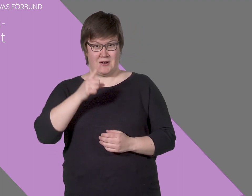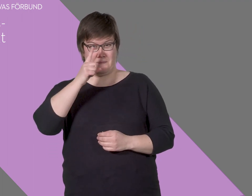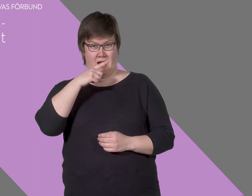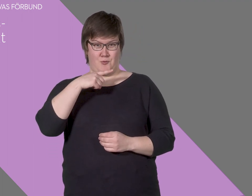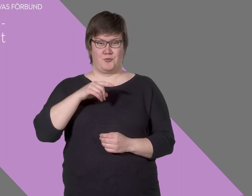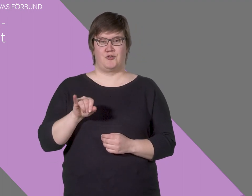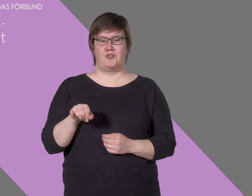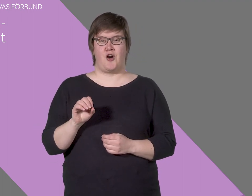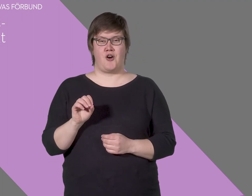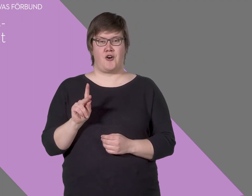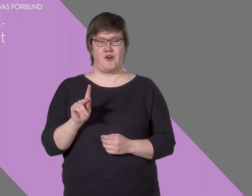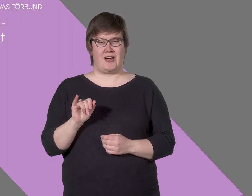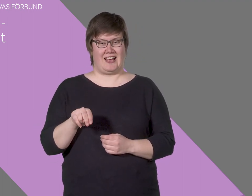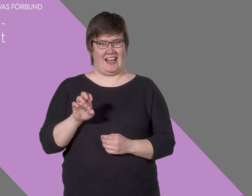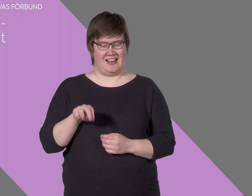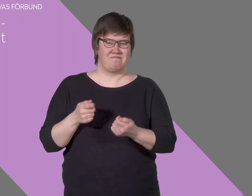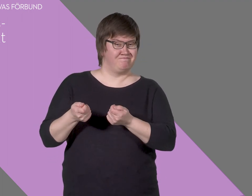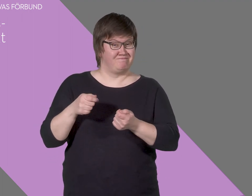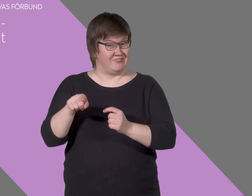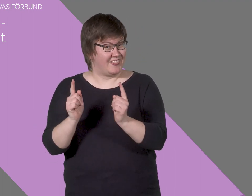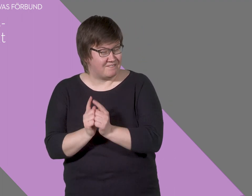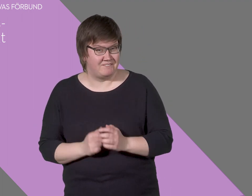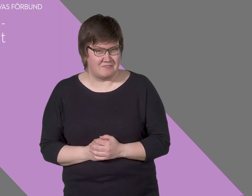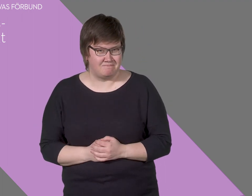under ledning av Markku Jokinen.